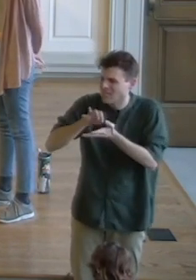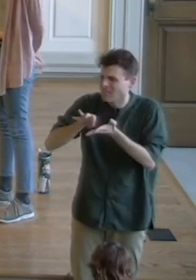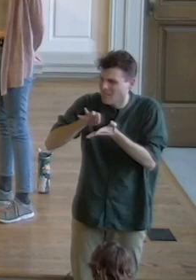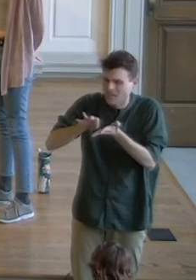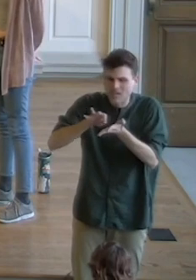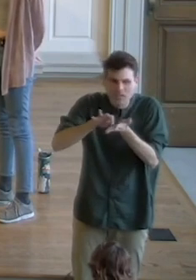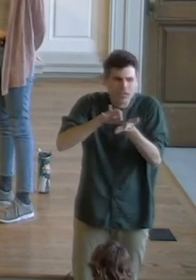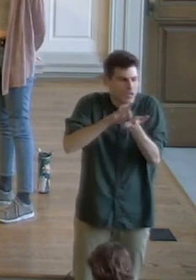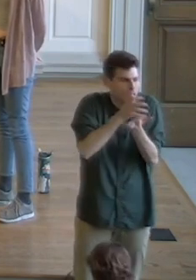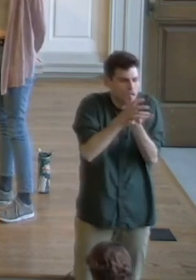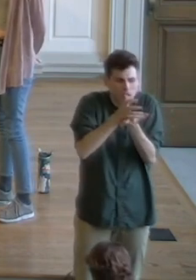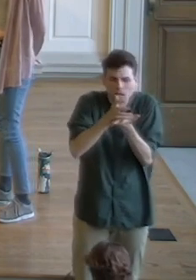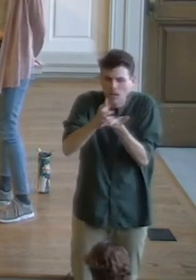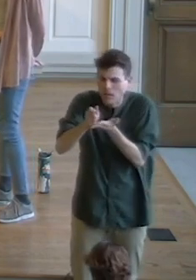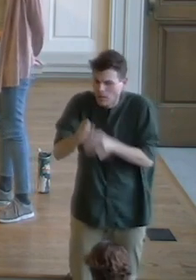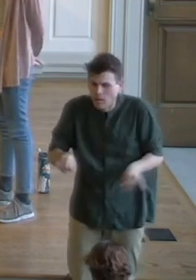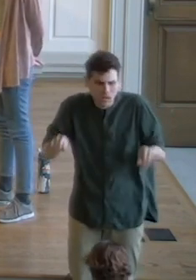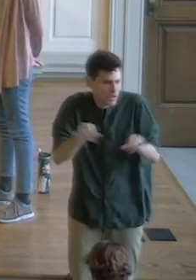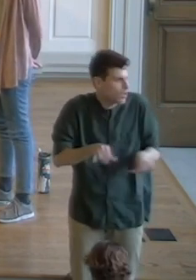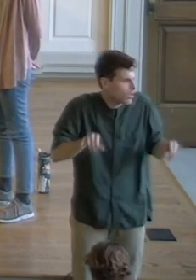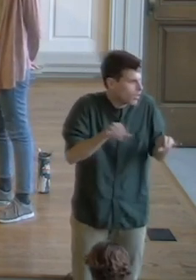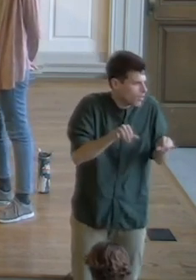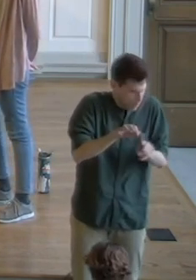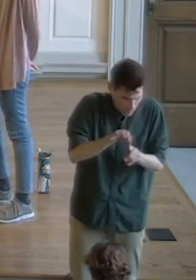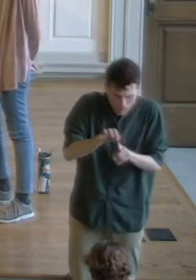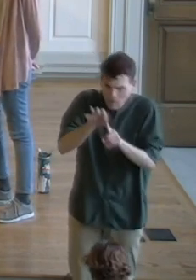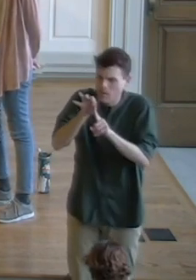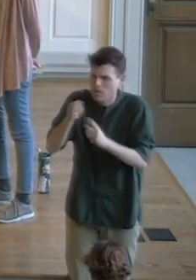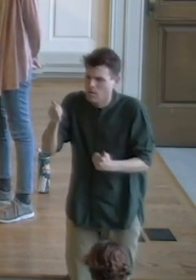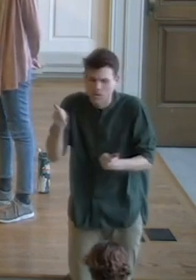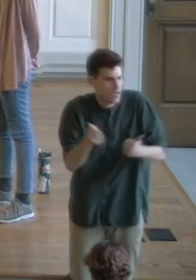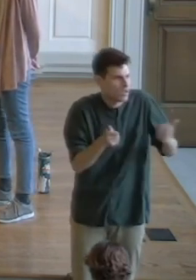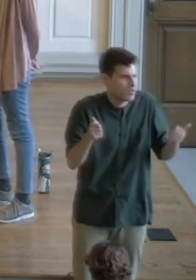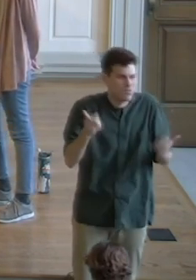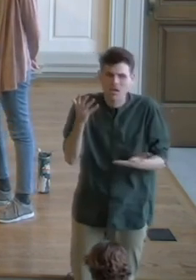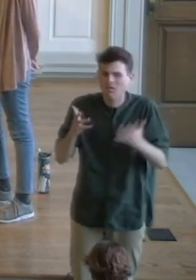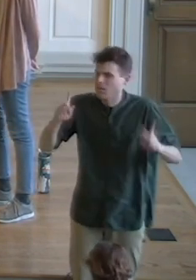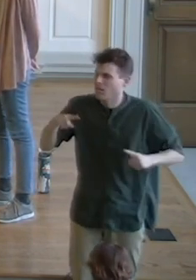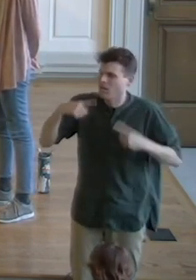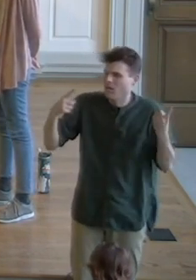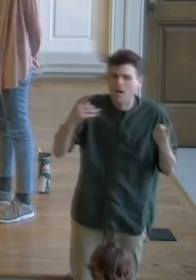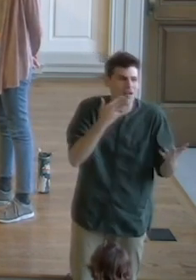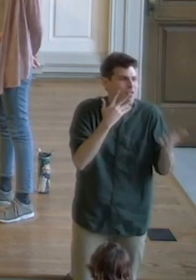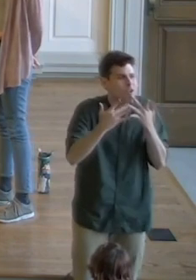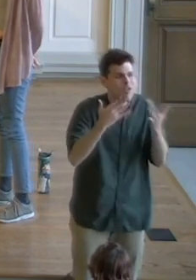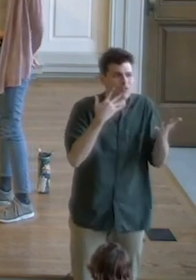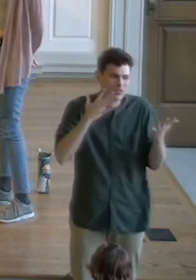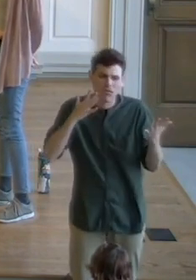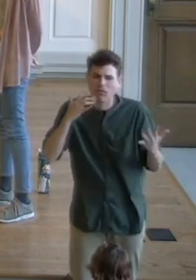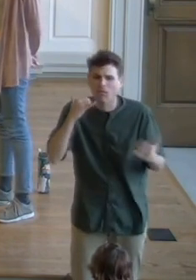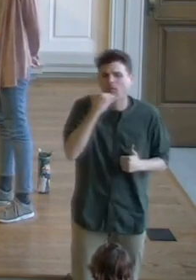Si uno es igual que otro Si confundimos los colores